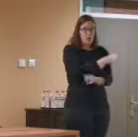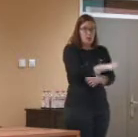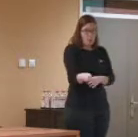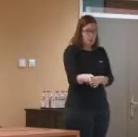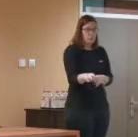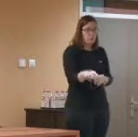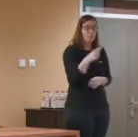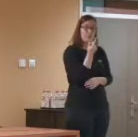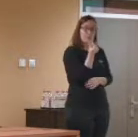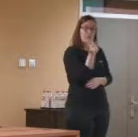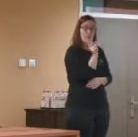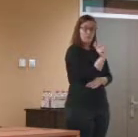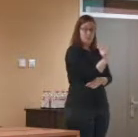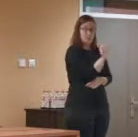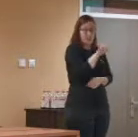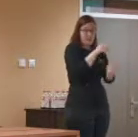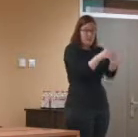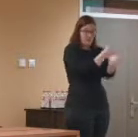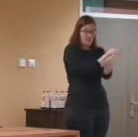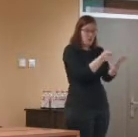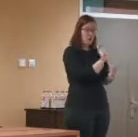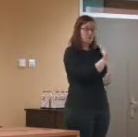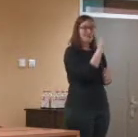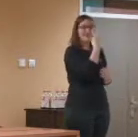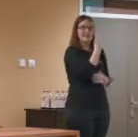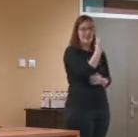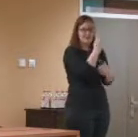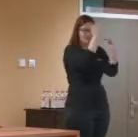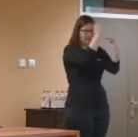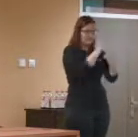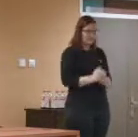tres apartados, dentro de los 15.000 millones de euros hay 5.000 millones que es la cantidad que